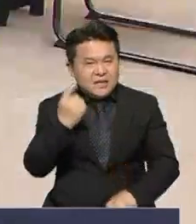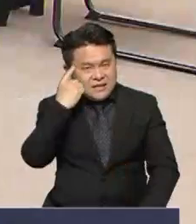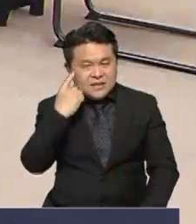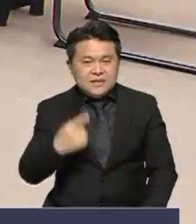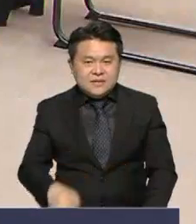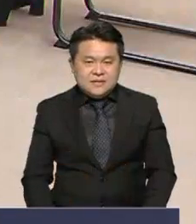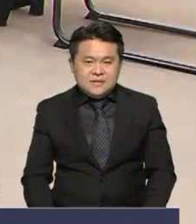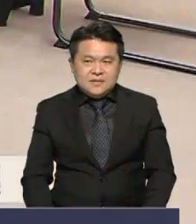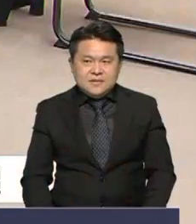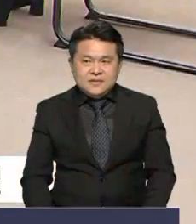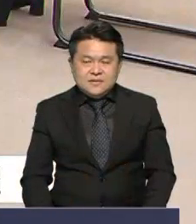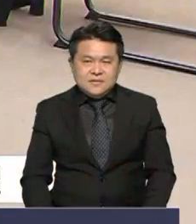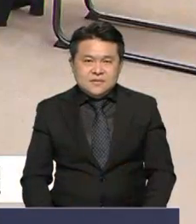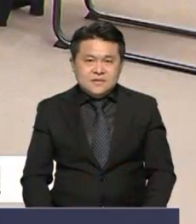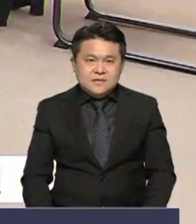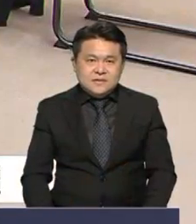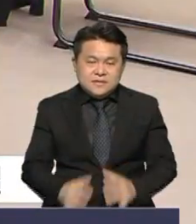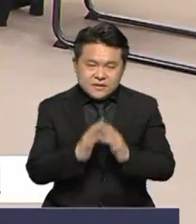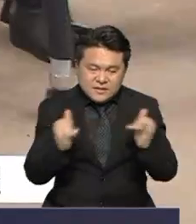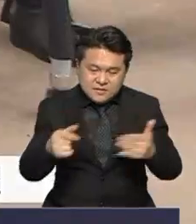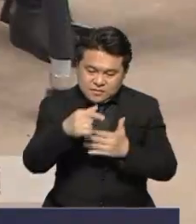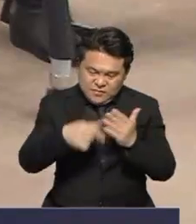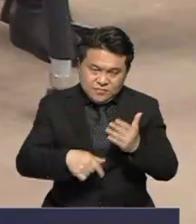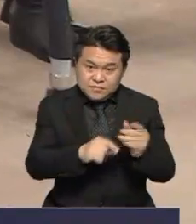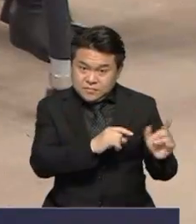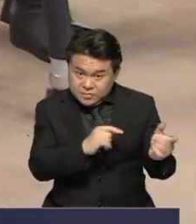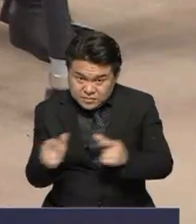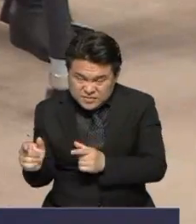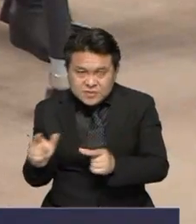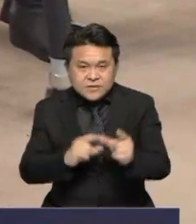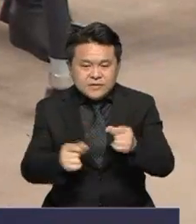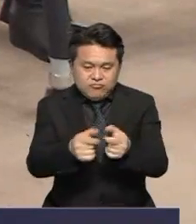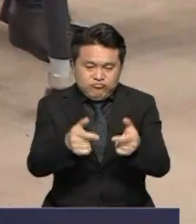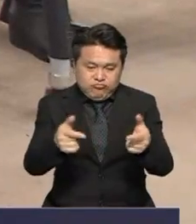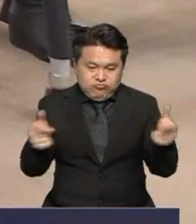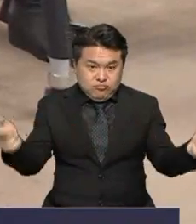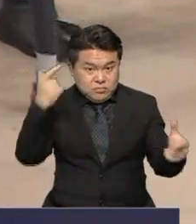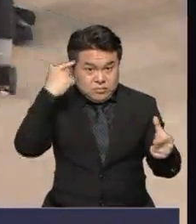(기자) 성남시는 인원과 프로그램 범위를 점차 확대할 계획입니다.